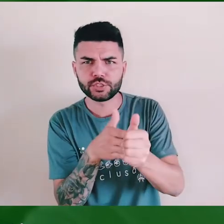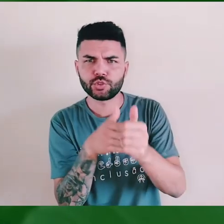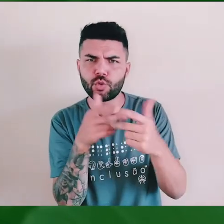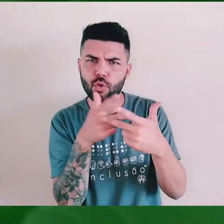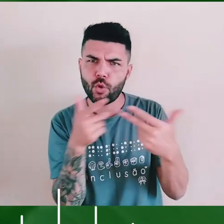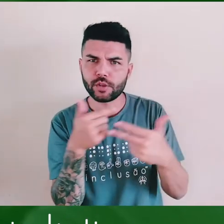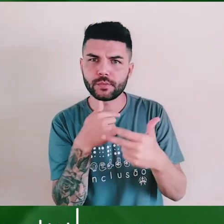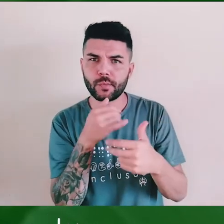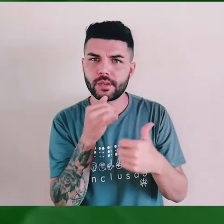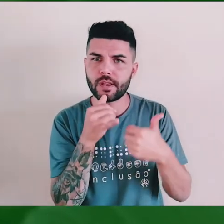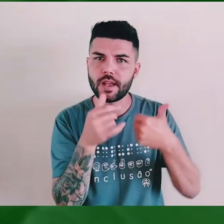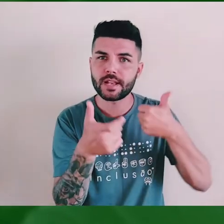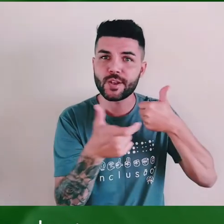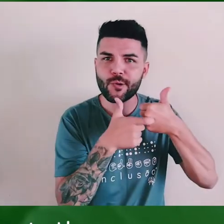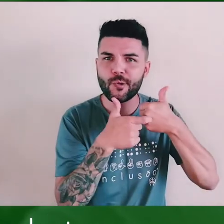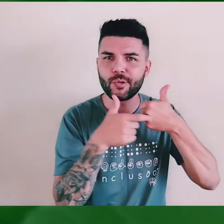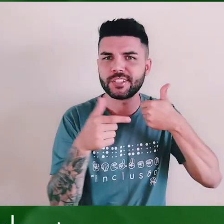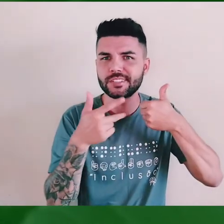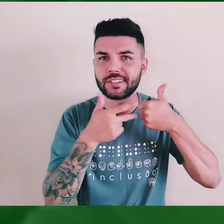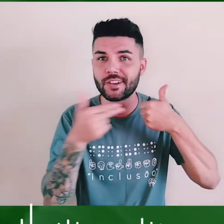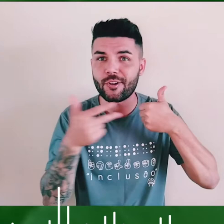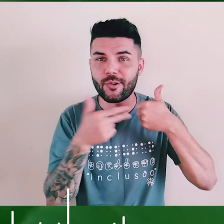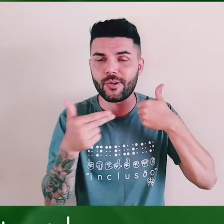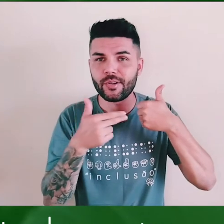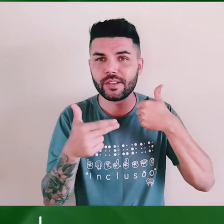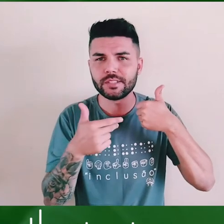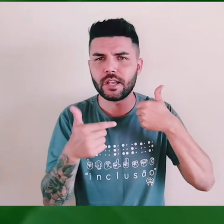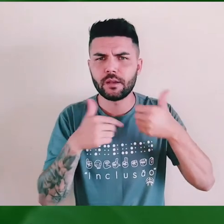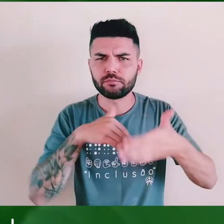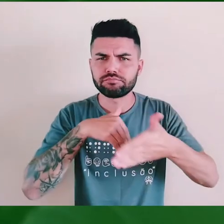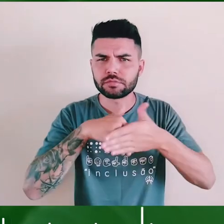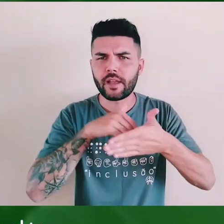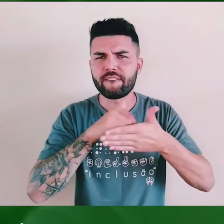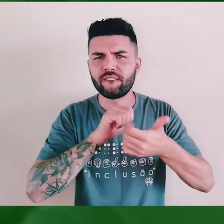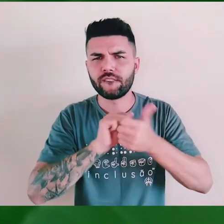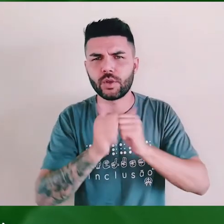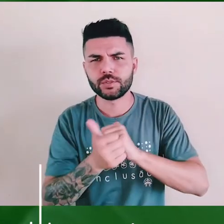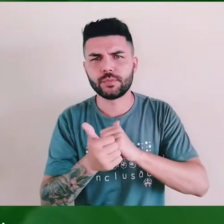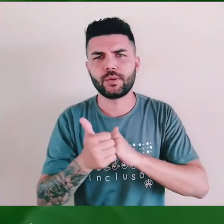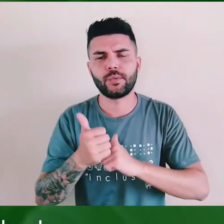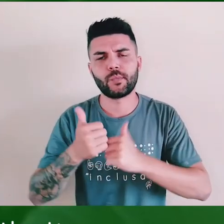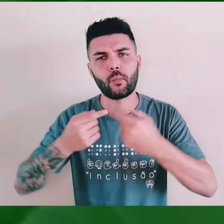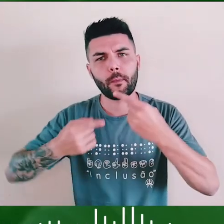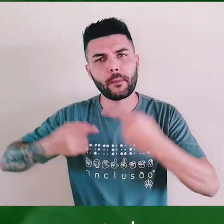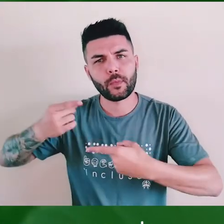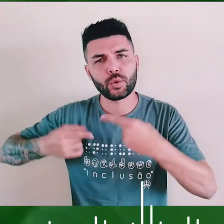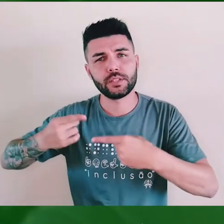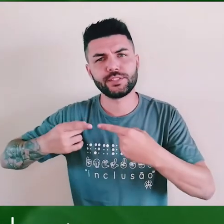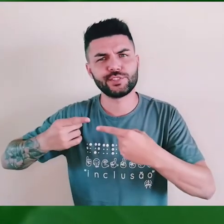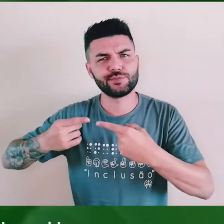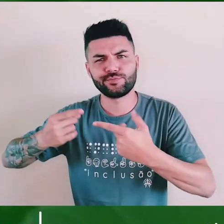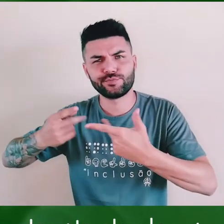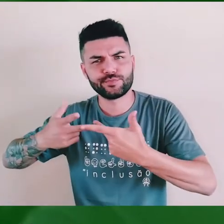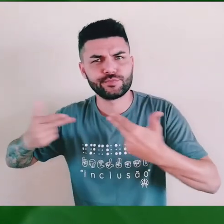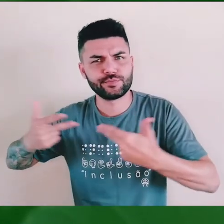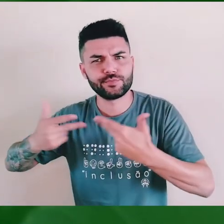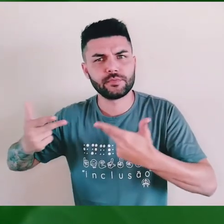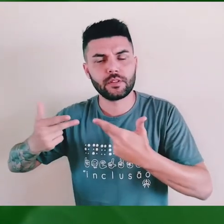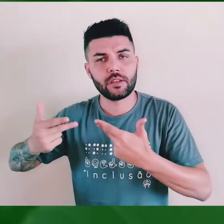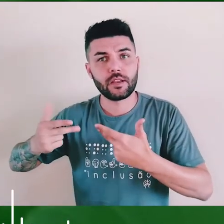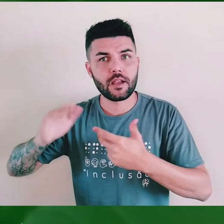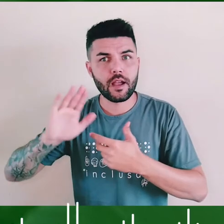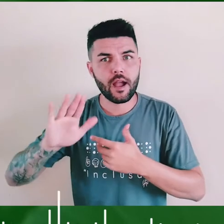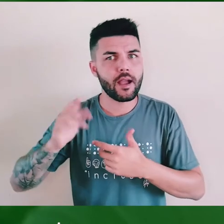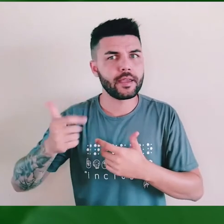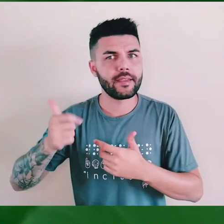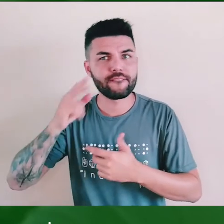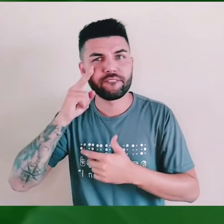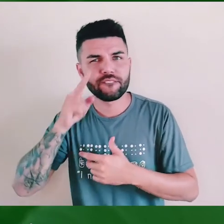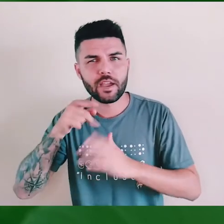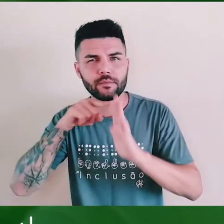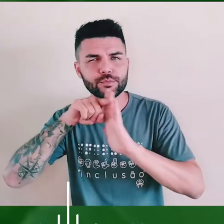sobre um time de futebol ou viés político, ele pega seus likes e mostra tudo que você